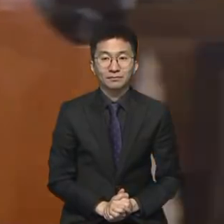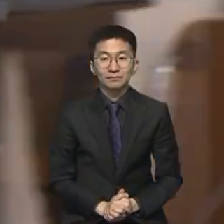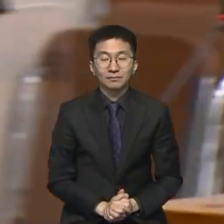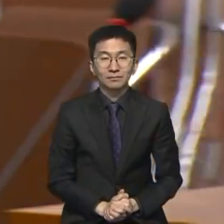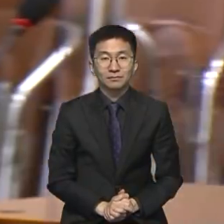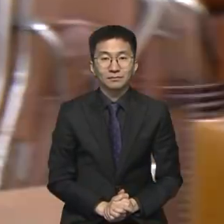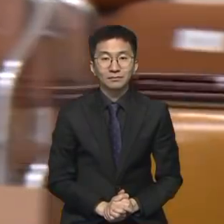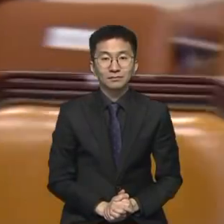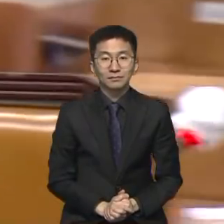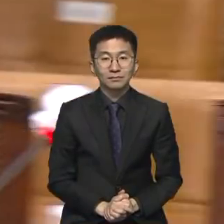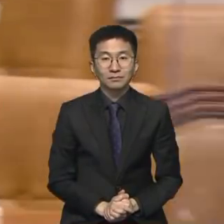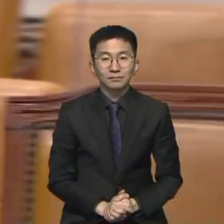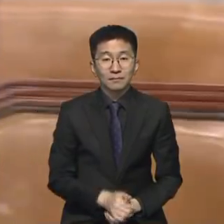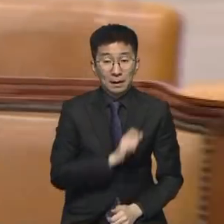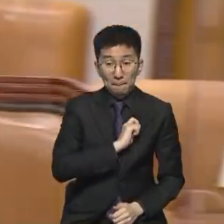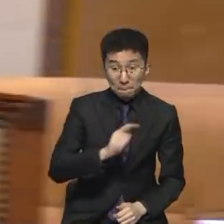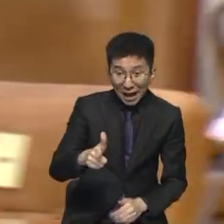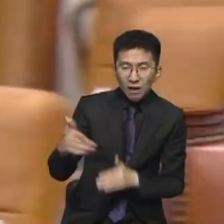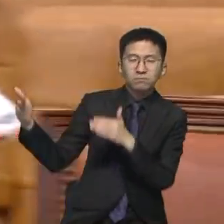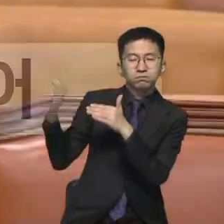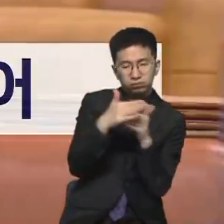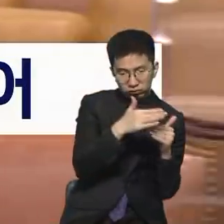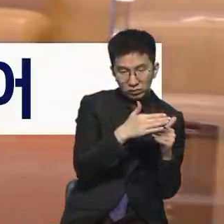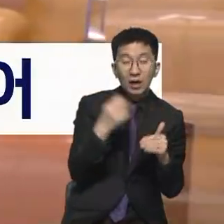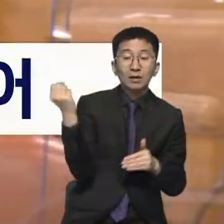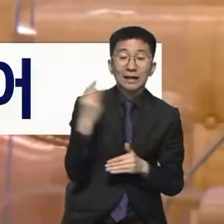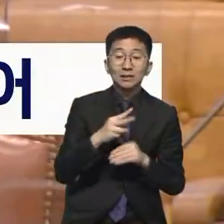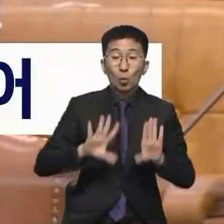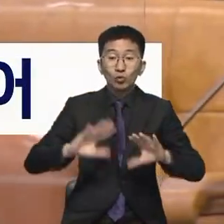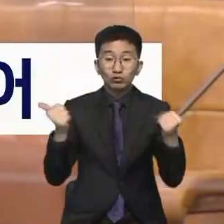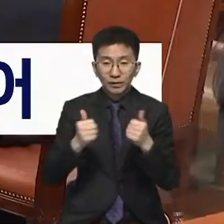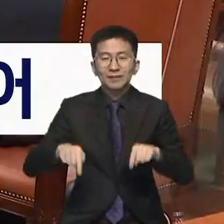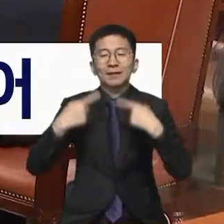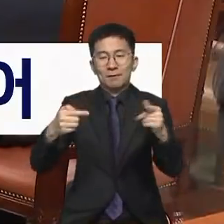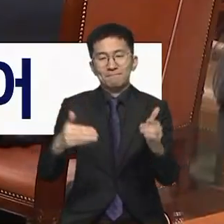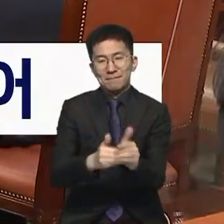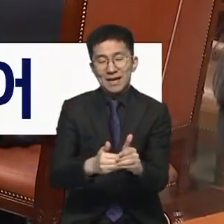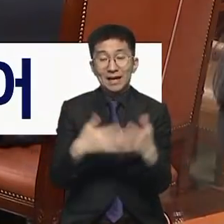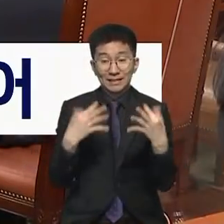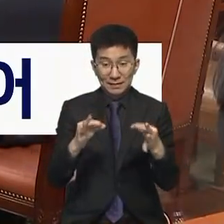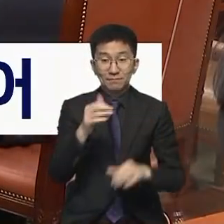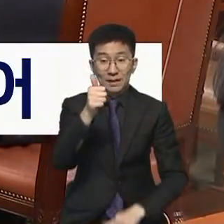(기자) 사표 반려 하루 만에 국회 출석한 김오수 검찰총장은 작심한 듯 12분 동안